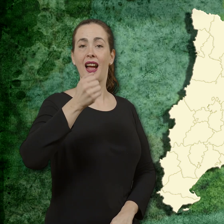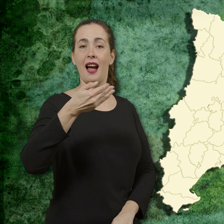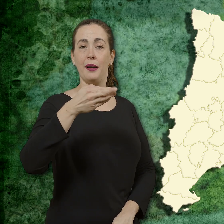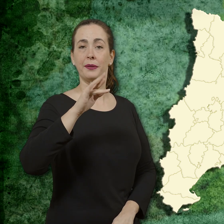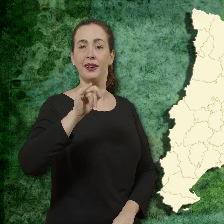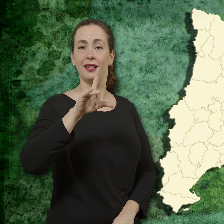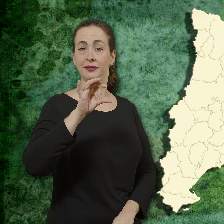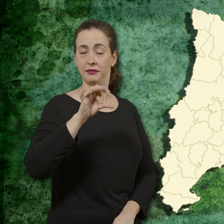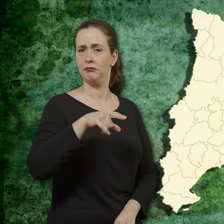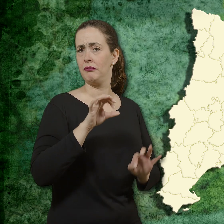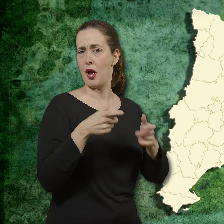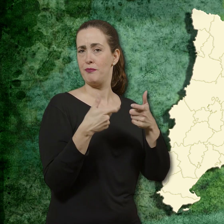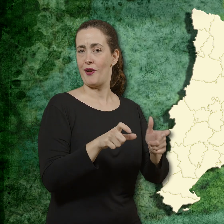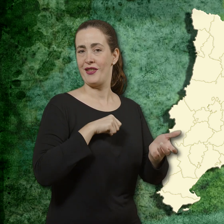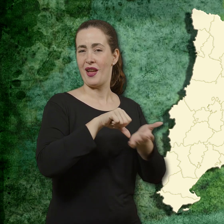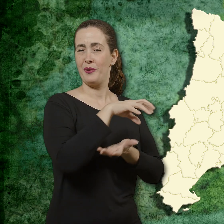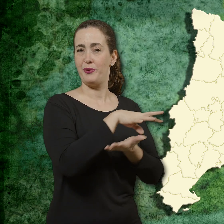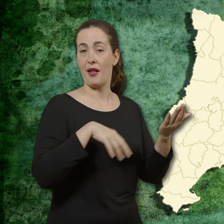CABRILS Província de Barcelona.